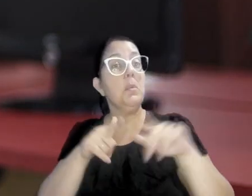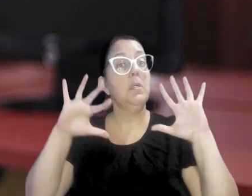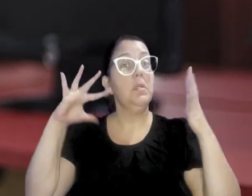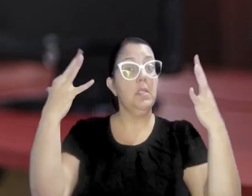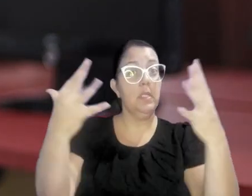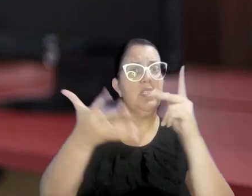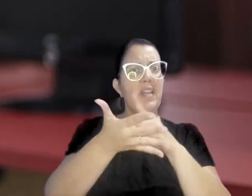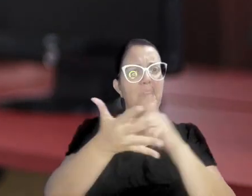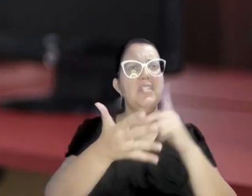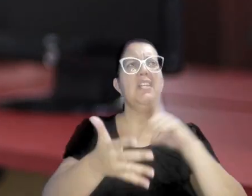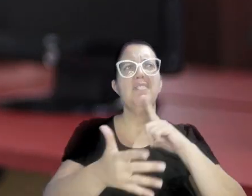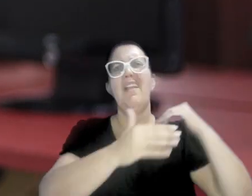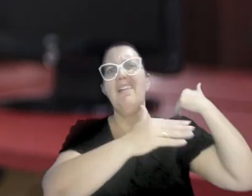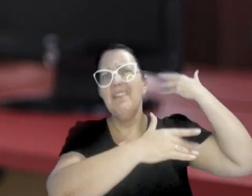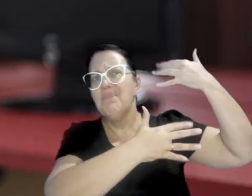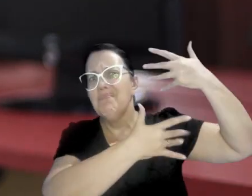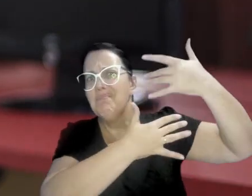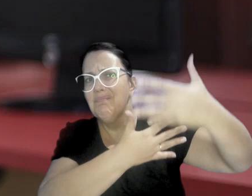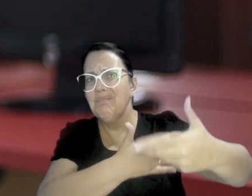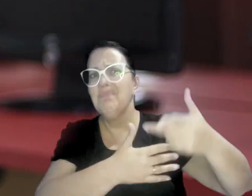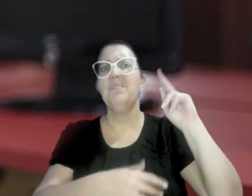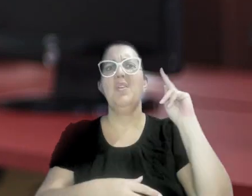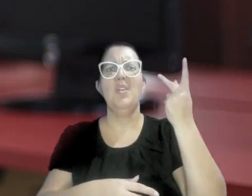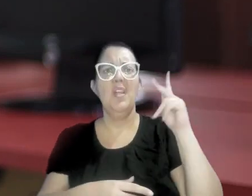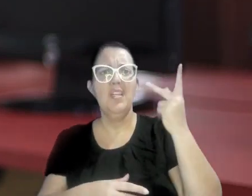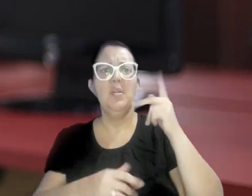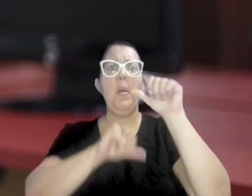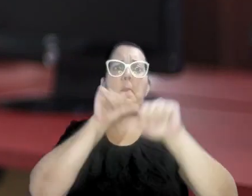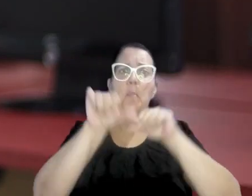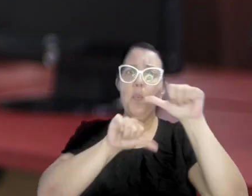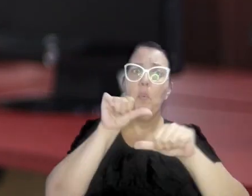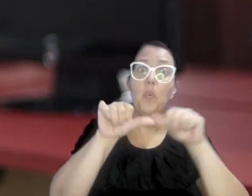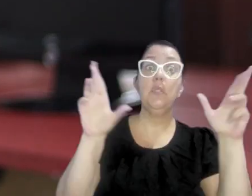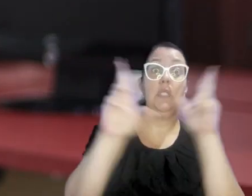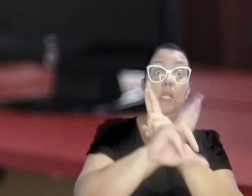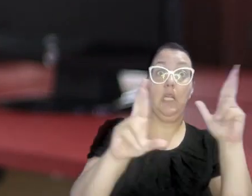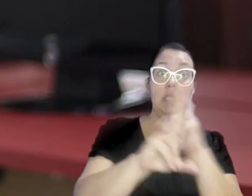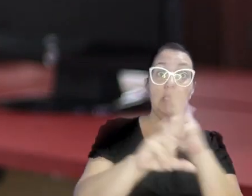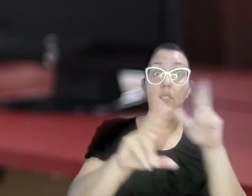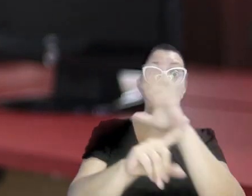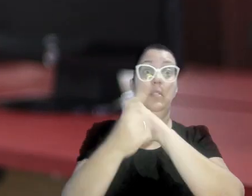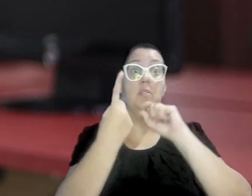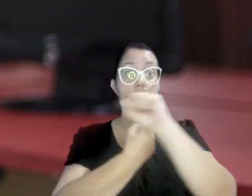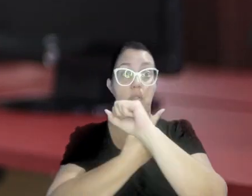Na verdade, a gente tem, ao longo da história, um processo de mudança, de transformação da relação da sociedade com a natureza,